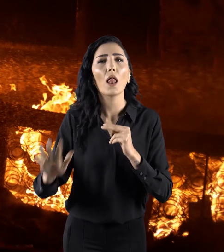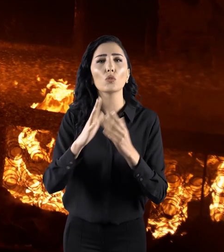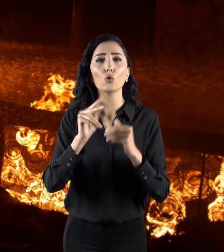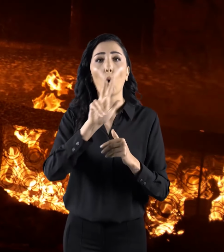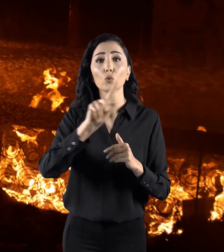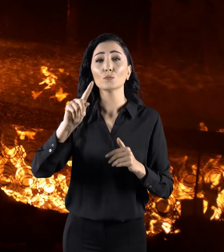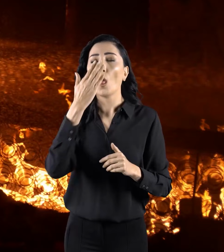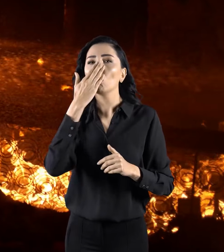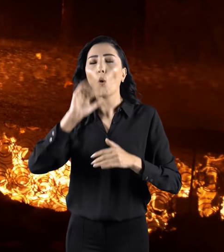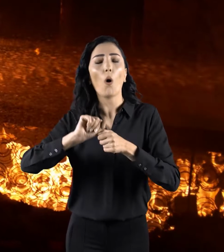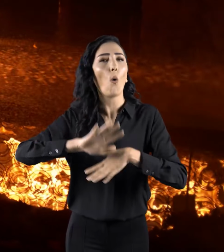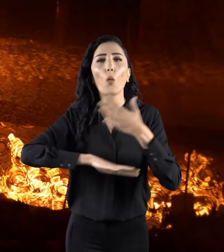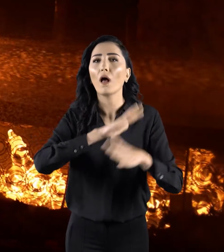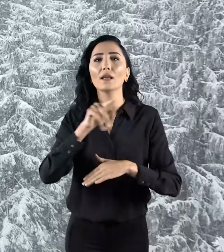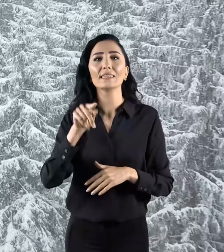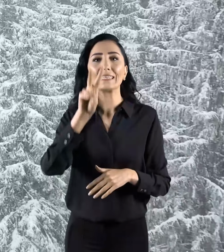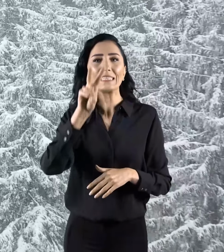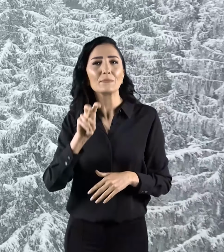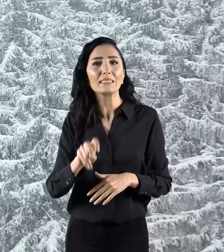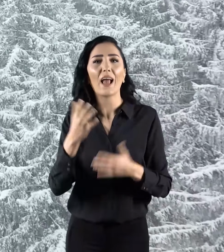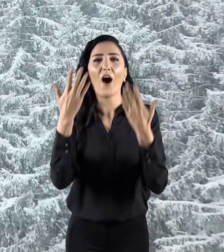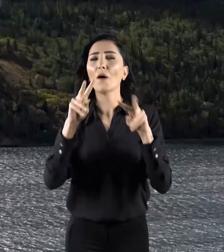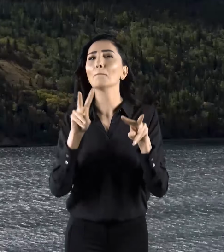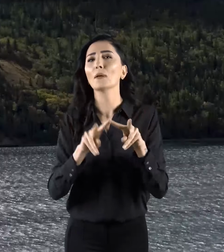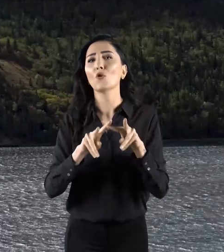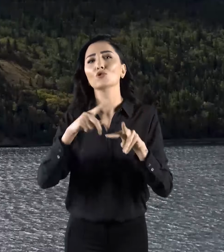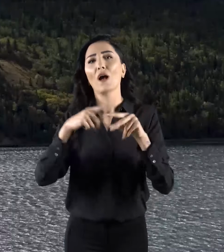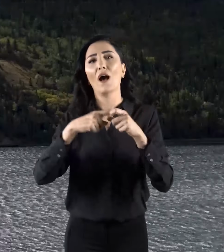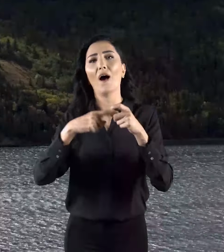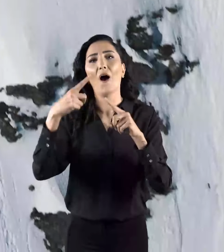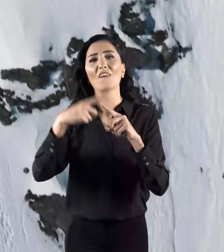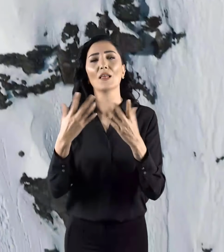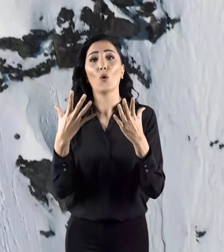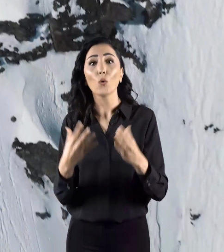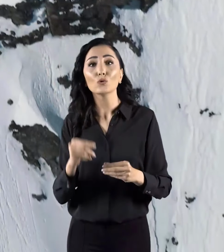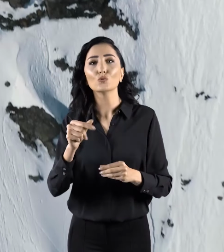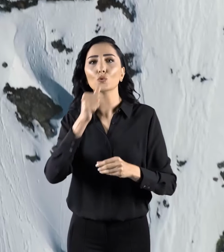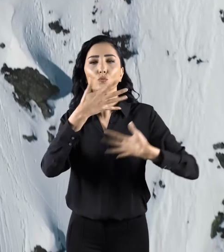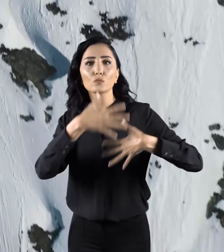Dünya genelinde görülen otuz bir doğal afetten yirmi sekizini meteorolojik afetler oluşturur.